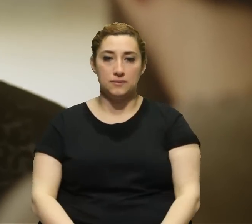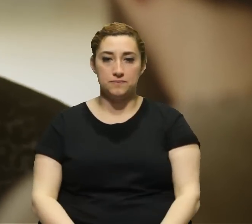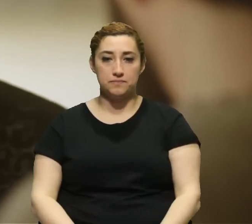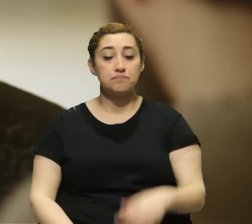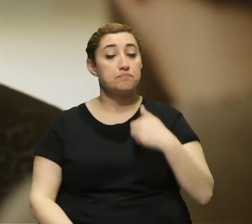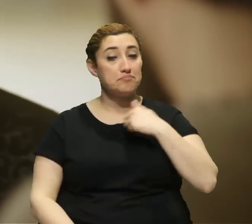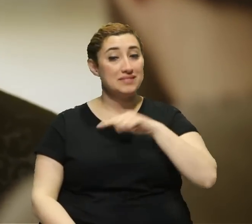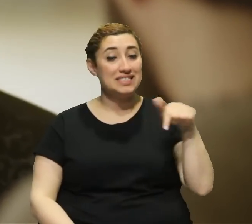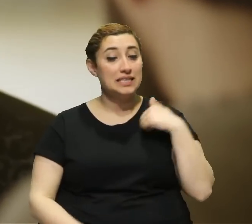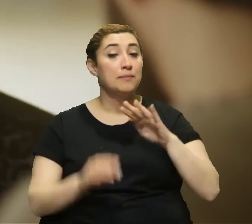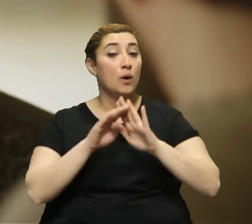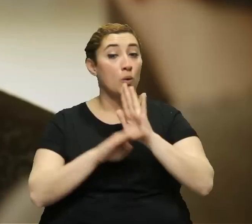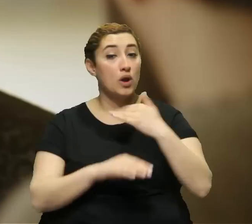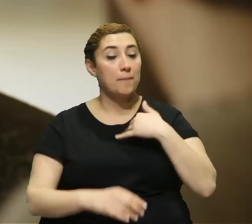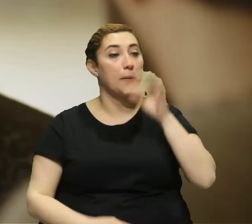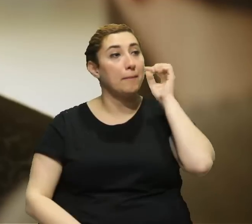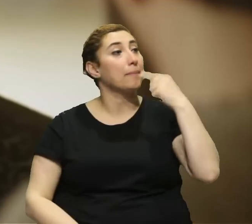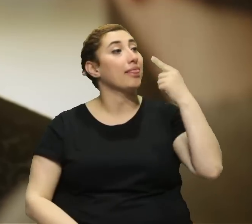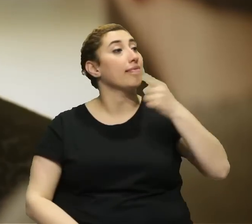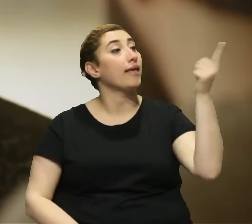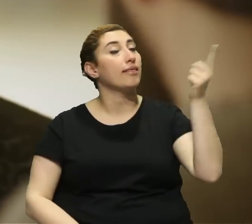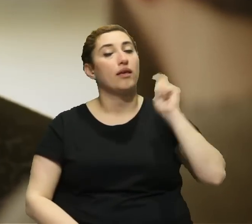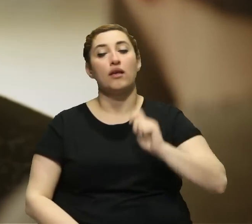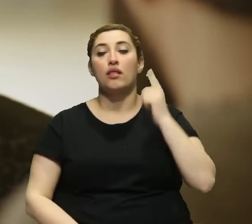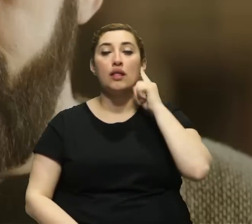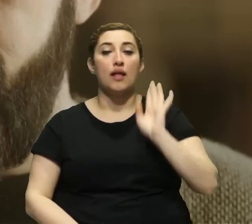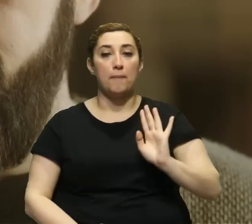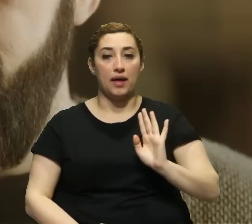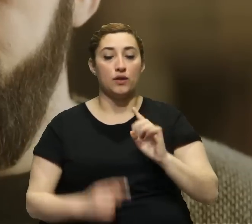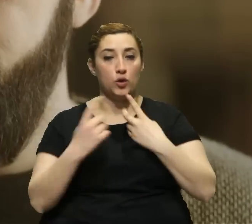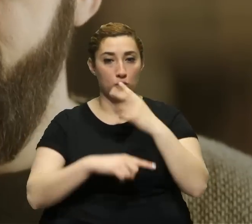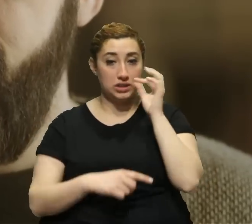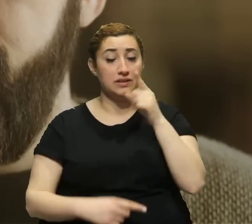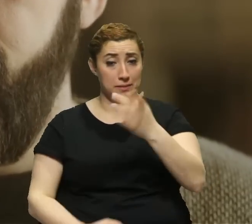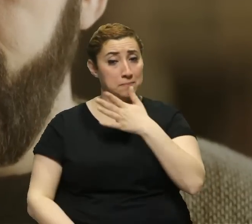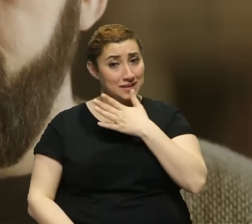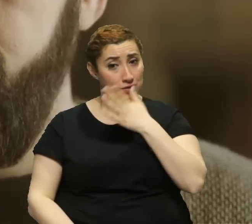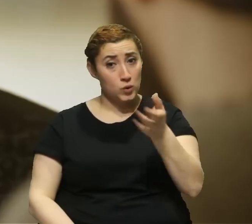Bizim şeriatımız, Bey’imizin emridir Yunus Efendi. Bilirsiniz elbet!